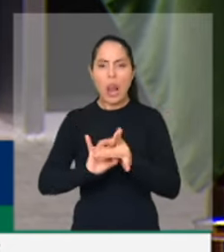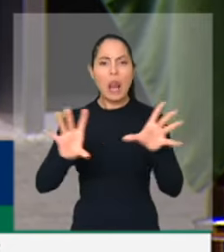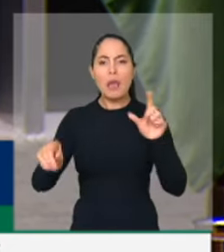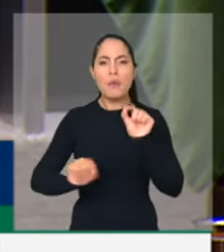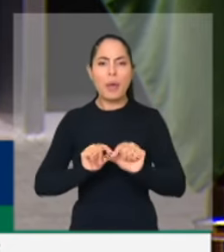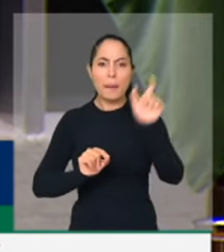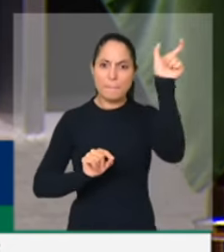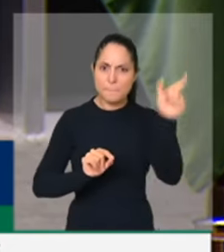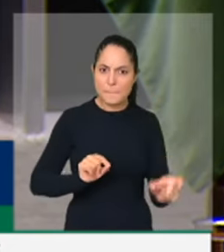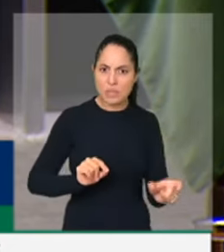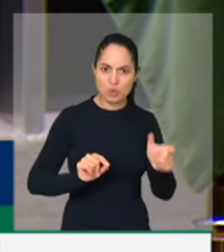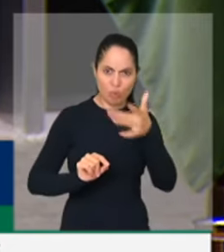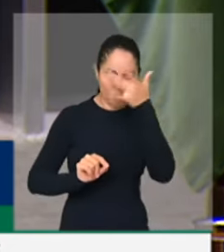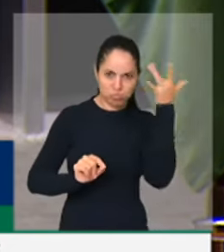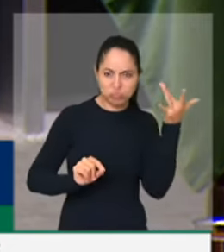DEPOIS ELE PODE.... DESCONTAR